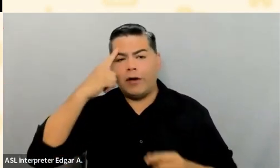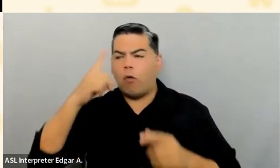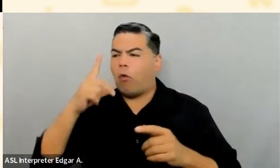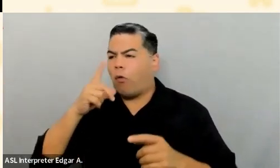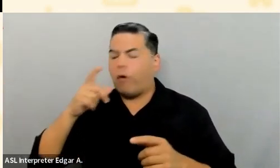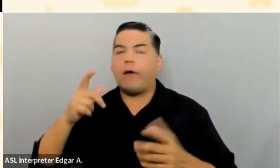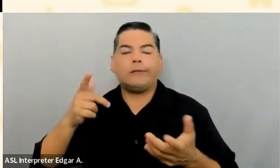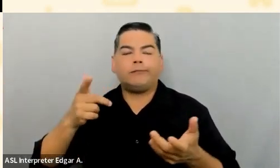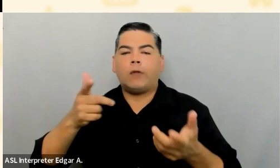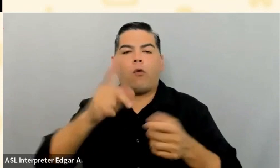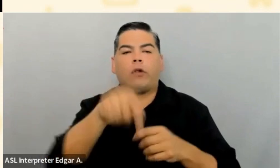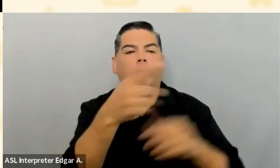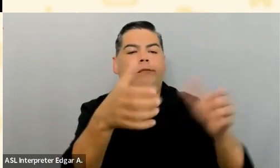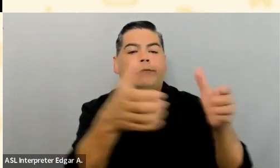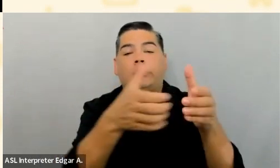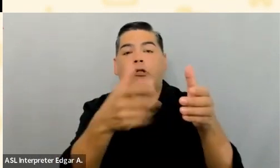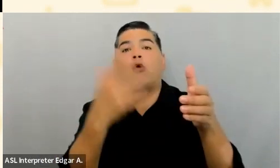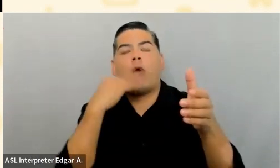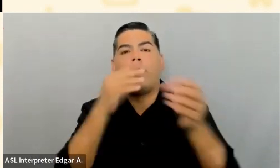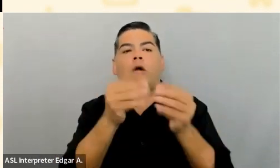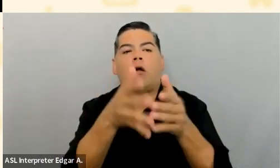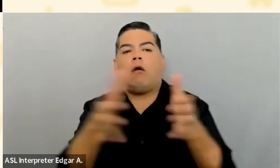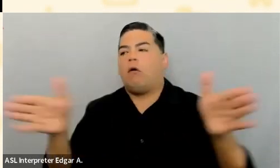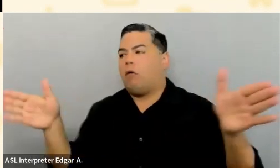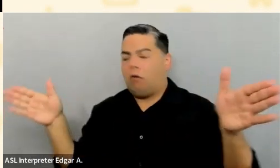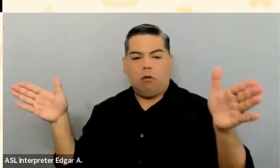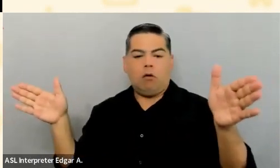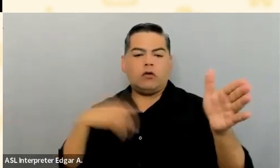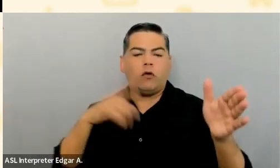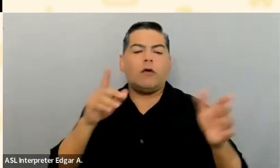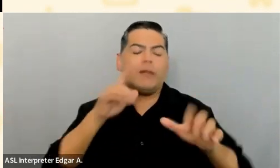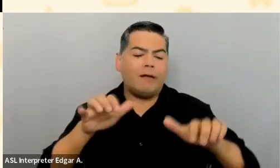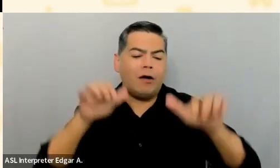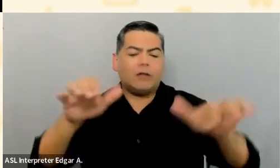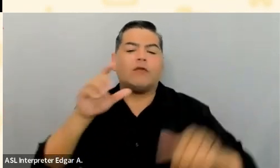Entonces la audiencia de ATAG está diseñada para usuarios que crean contenido para la web.